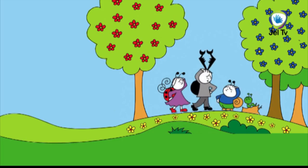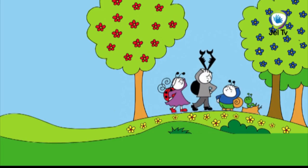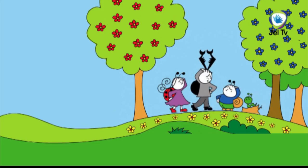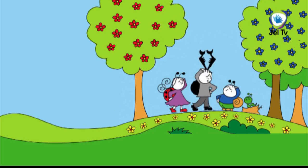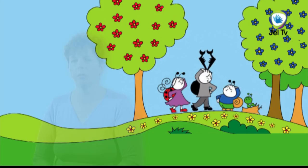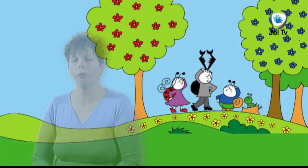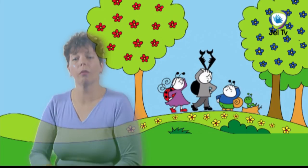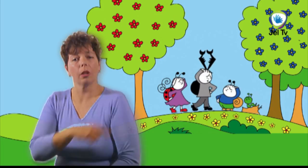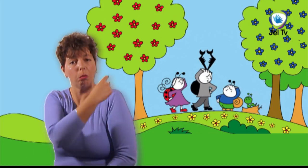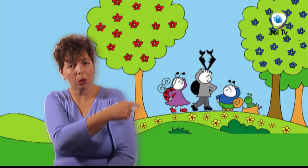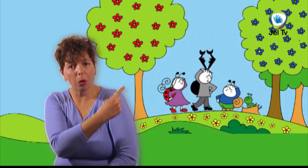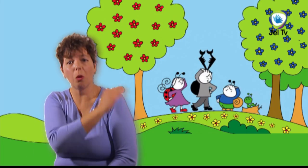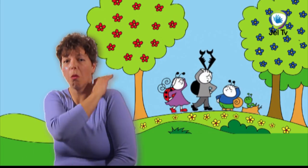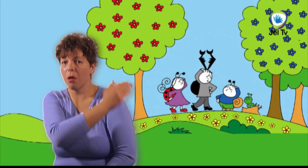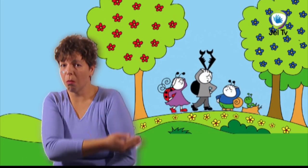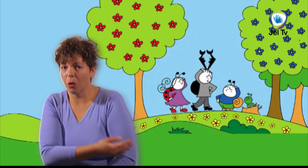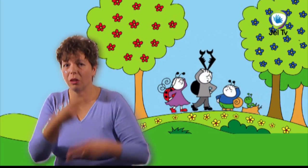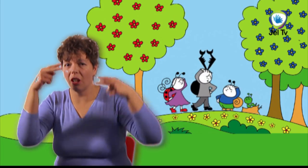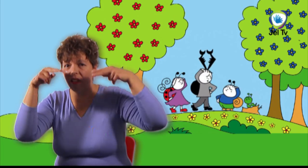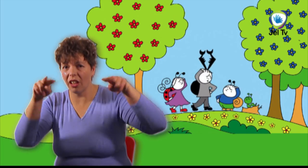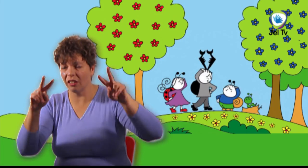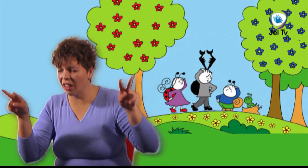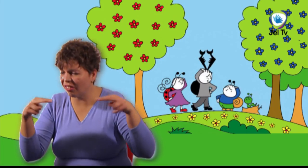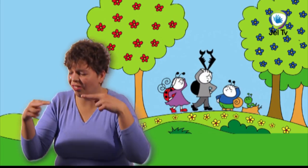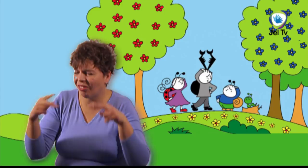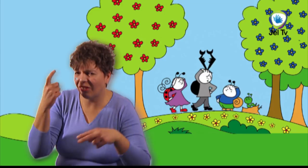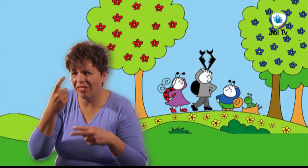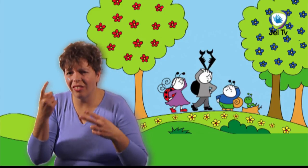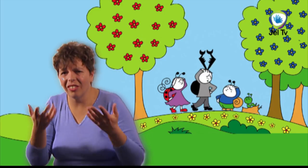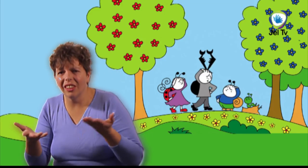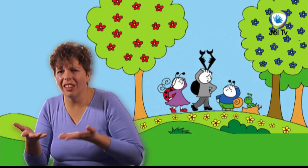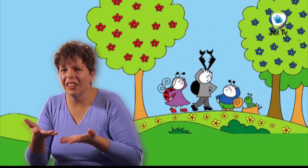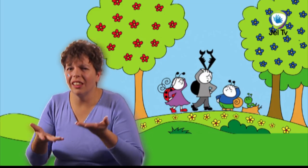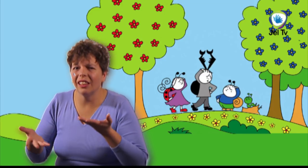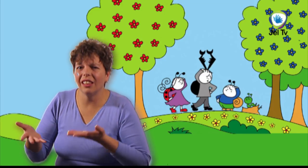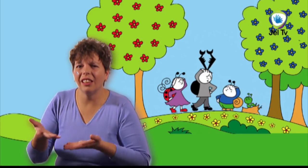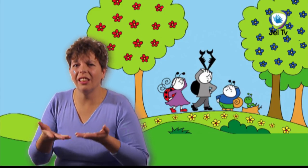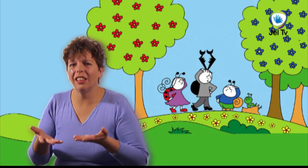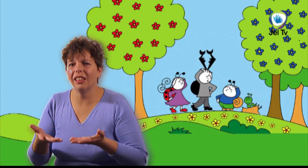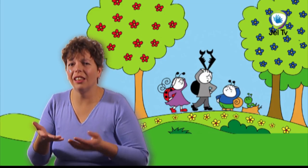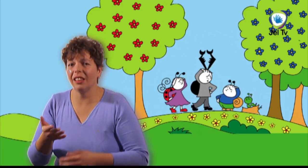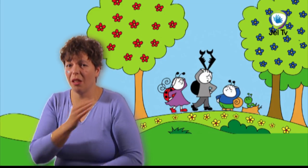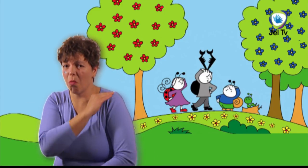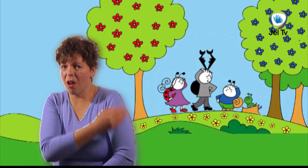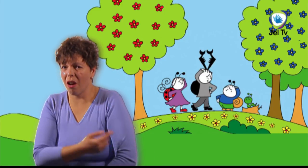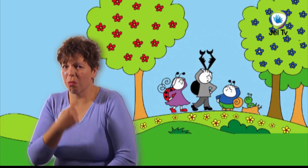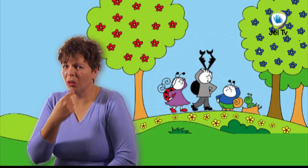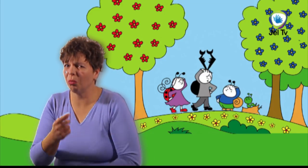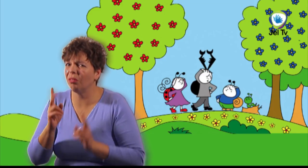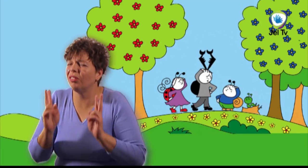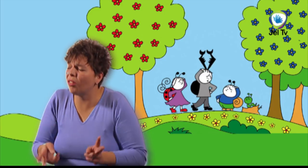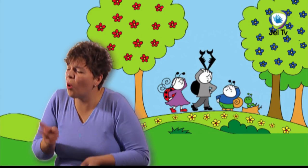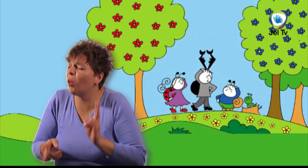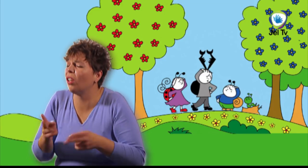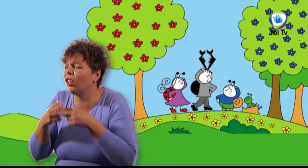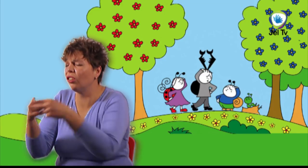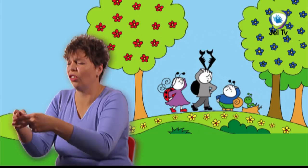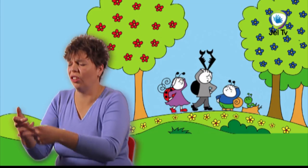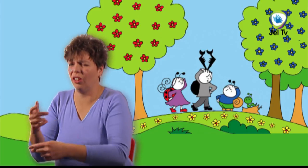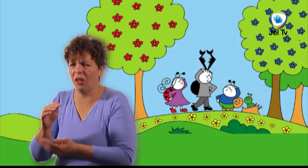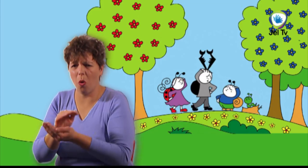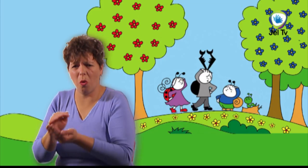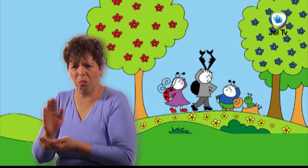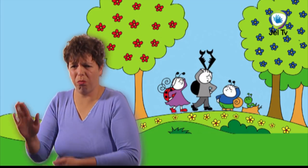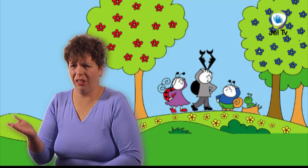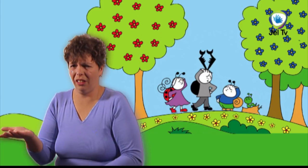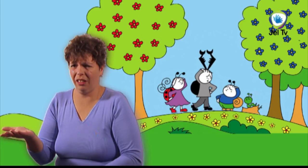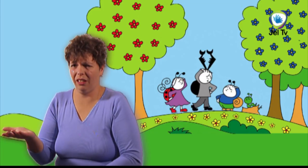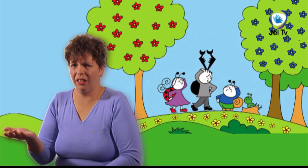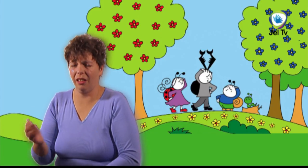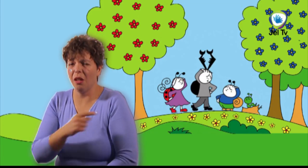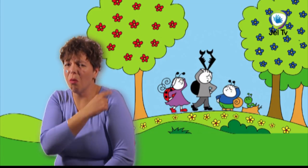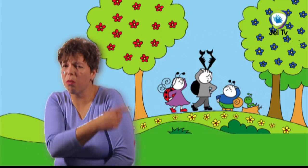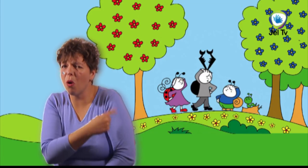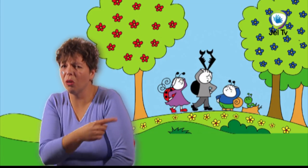Hogyan segíthetnénk Gömbinek? -tűnődött Babóca.